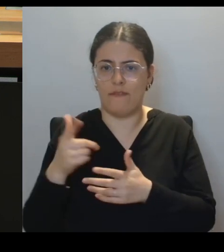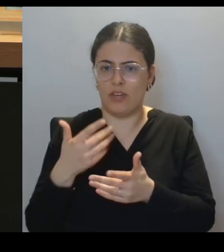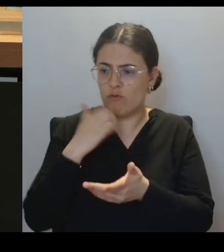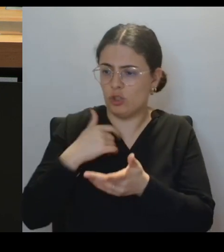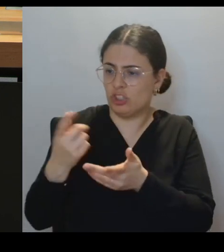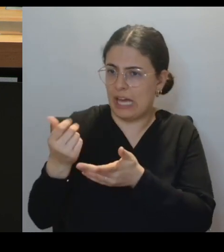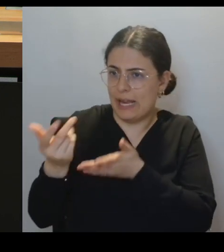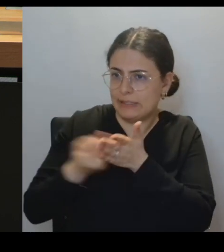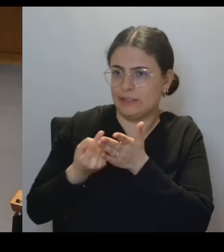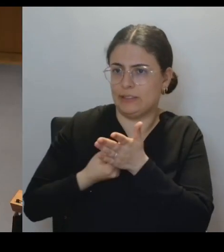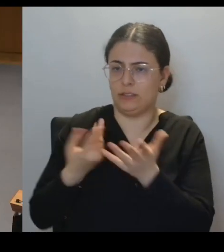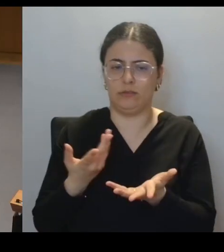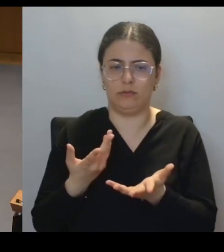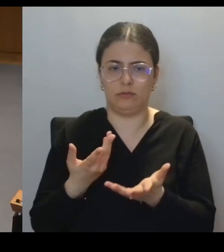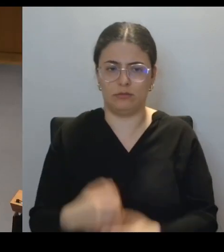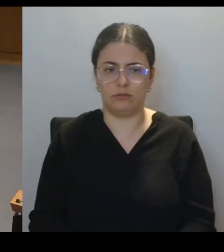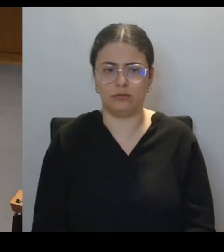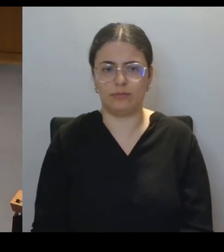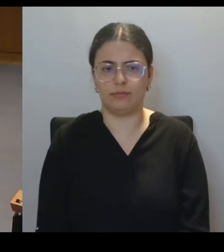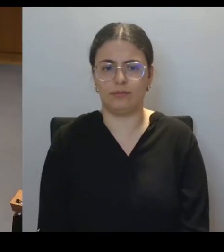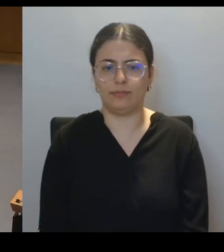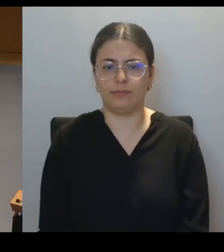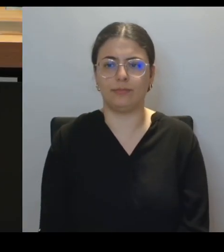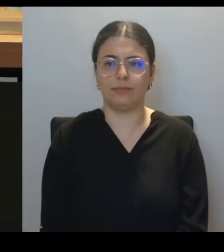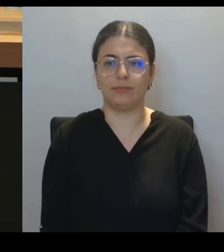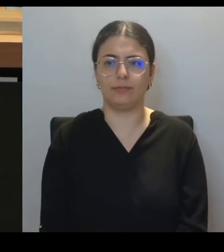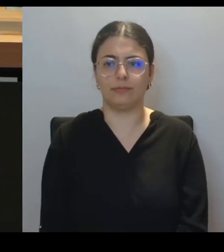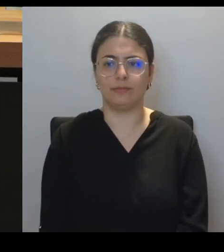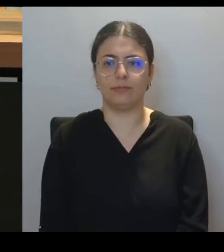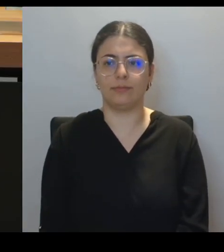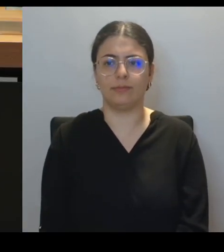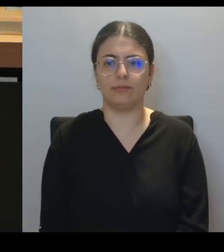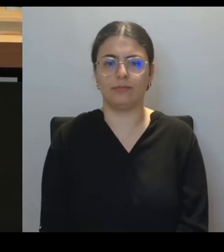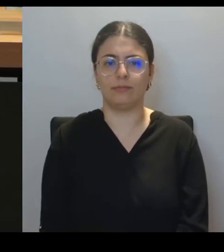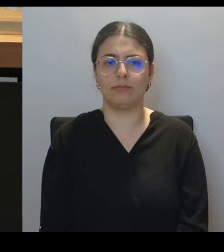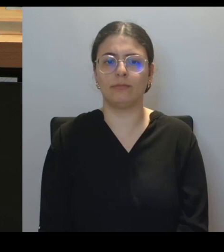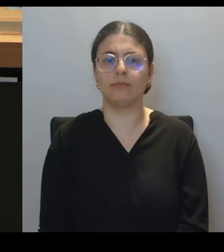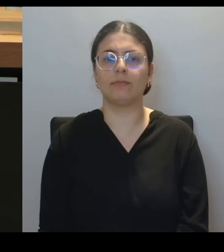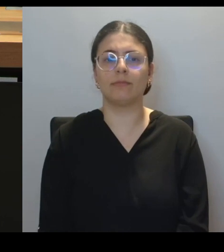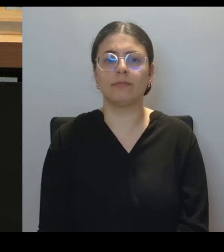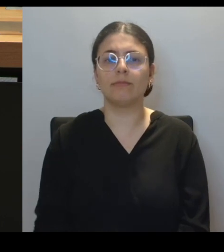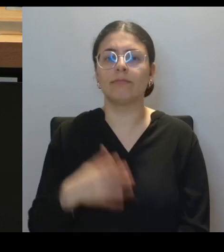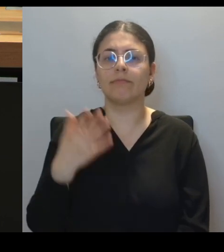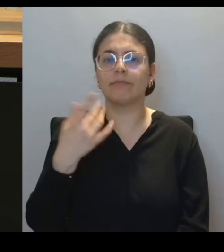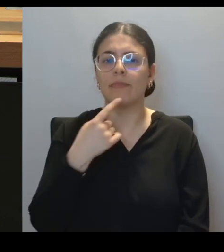Eine weiße Frau pflegte zu sagen Hilf dir selbst, dann hilft dir Gott. Nicht, dass sie tatsächlich an die Hilfe Gottes geglaubt hätte.